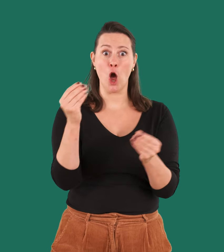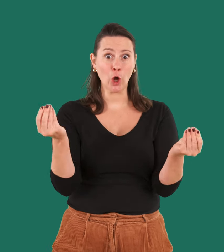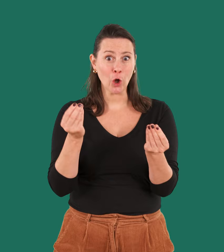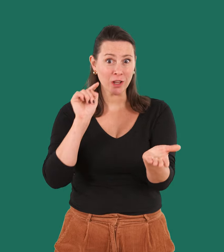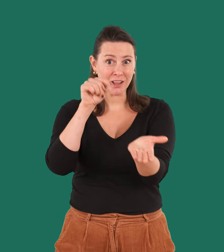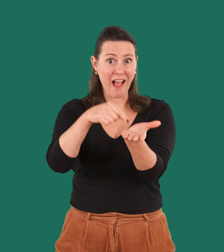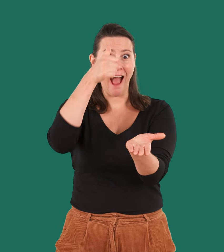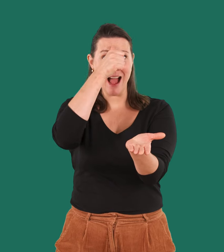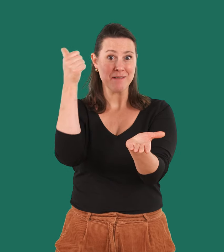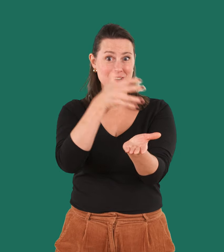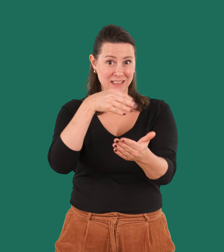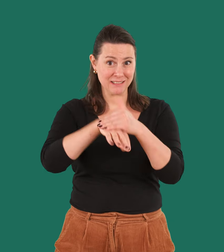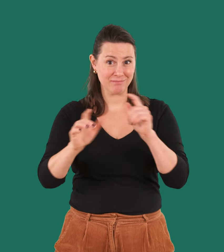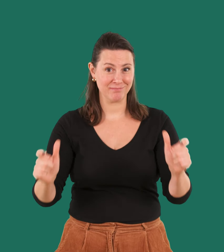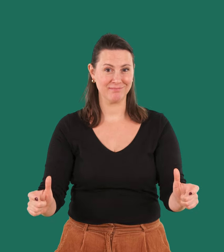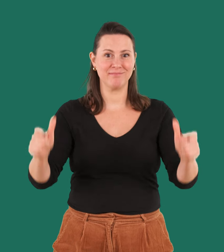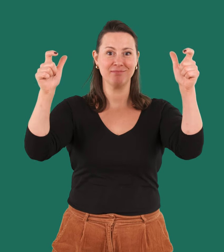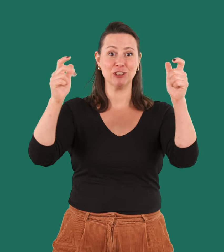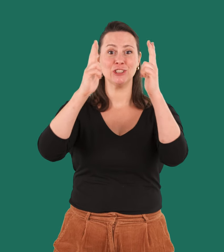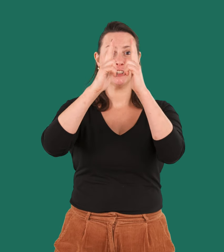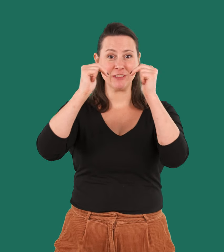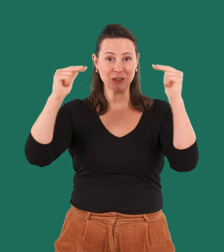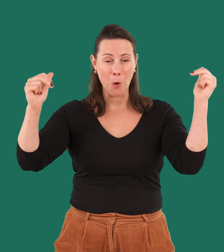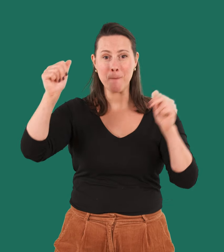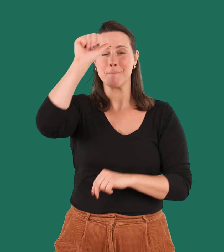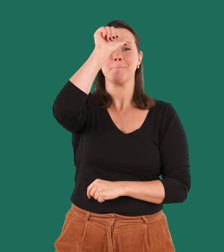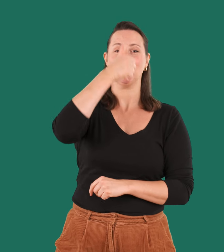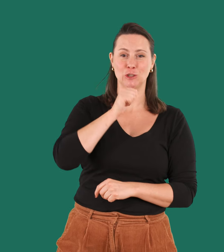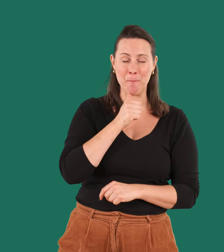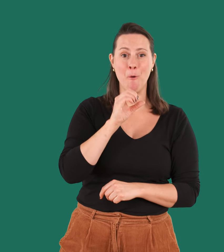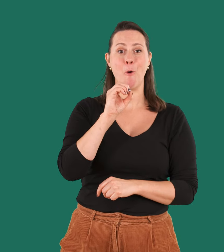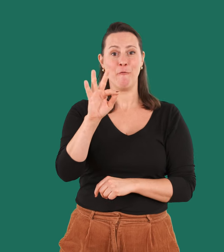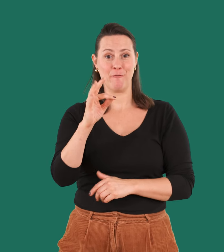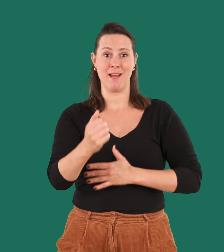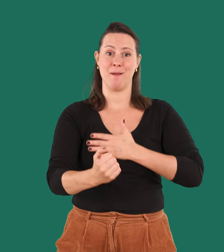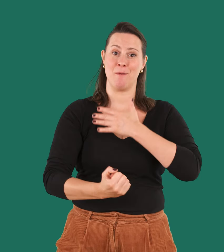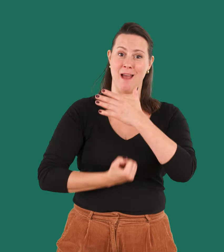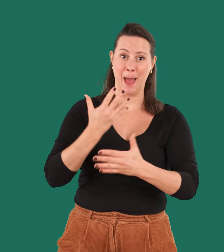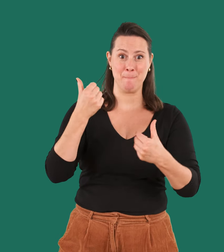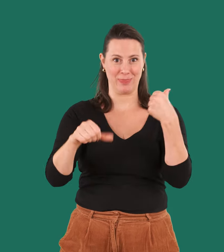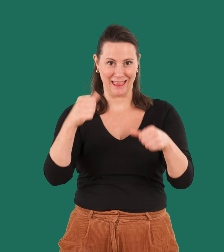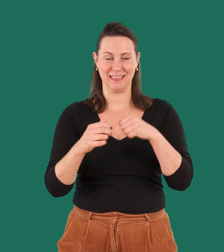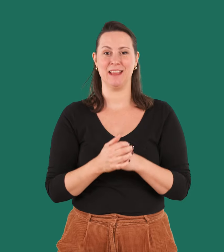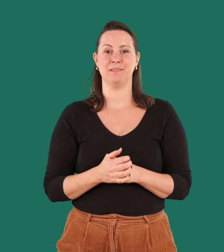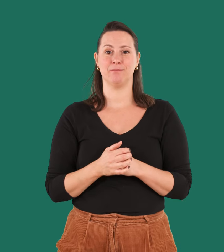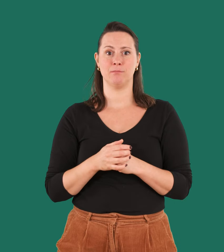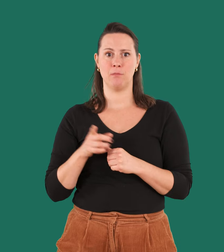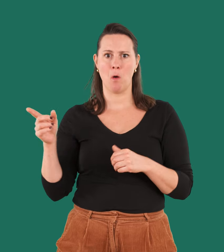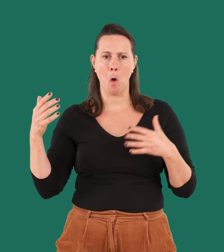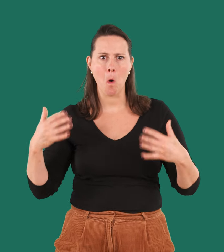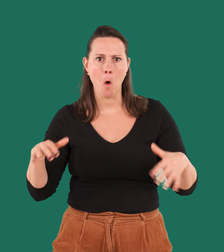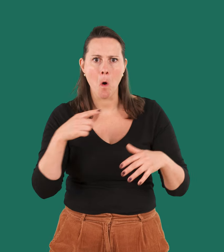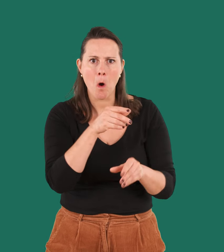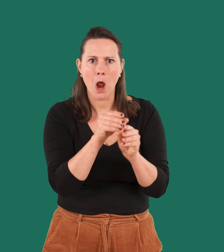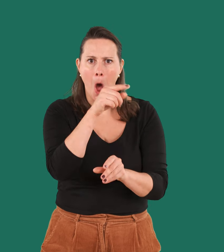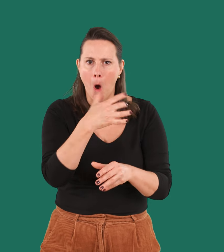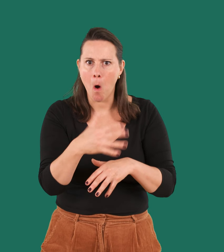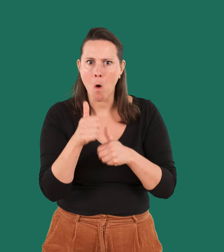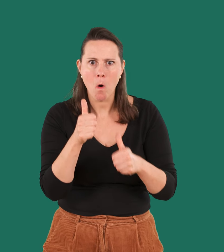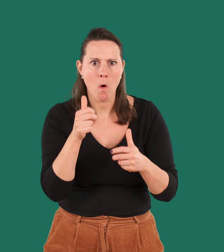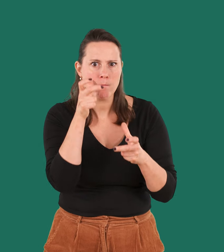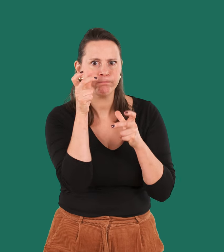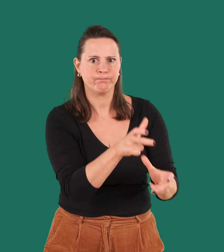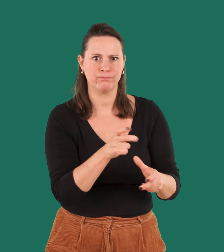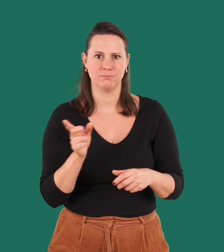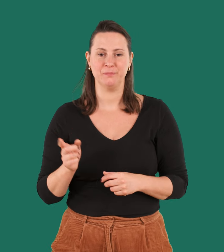sur le jeune Berggruen lorsqu’il les découvre au San Francisco Museum of Modern Art.